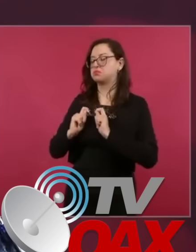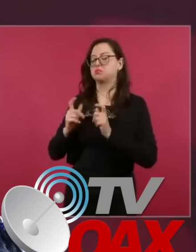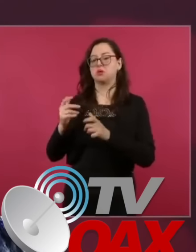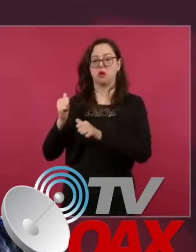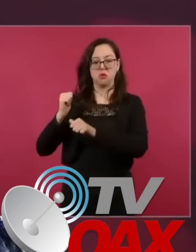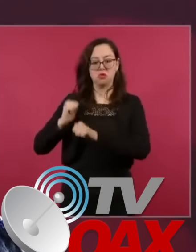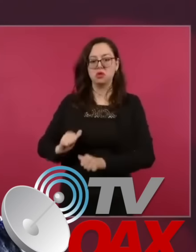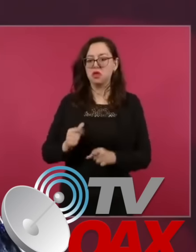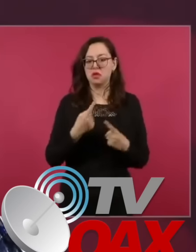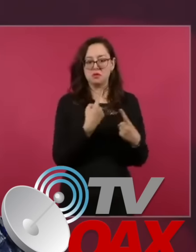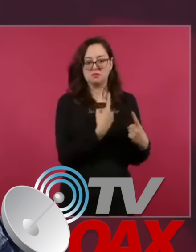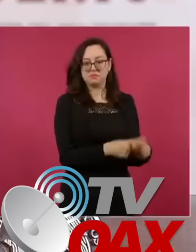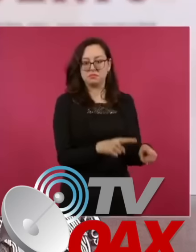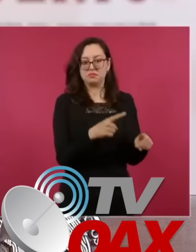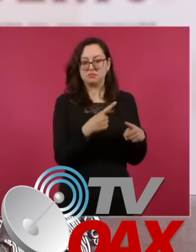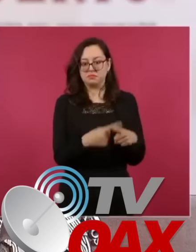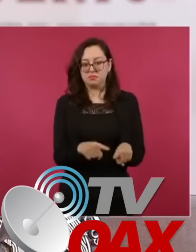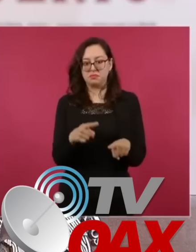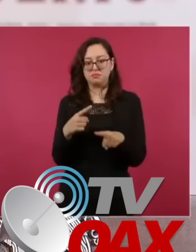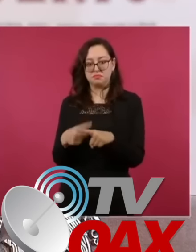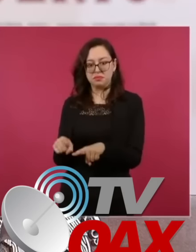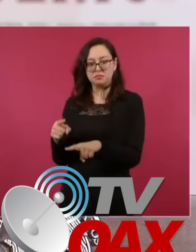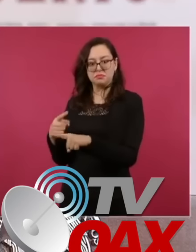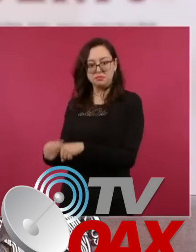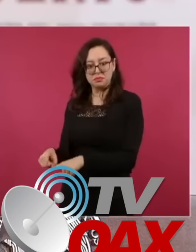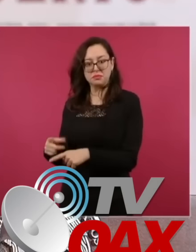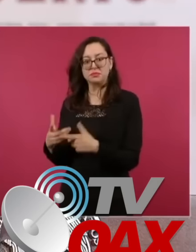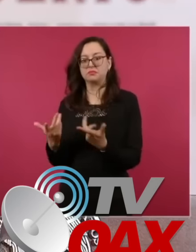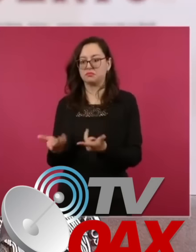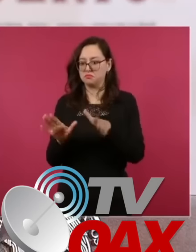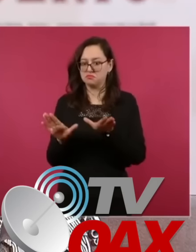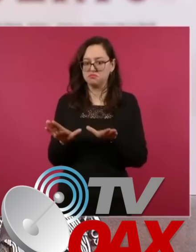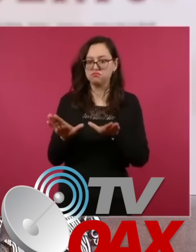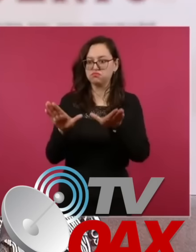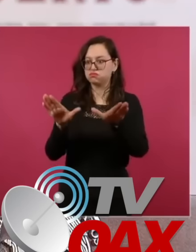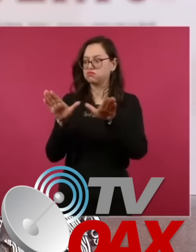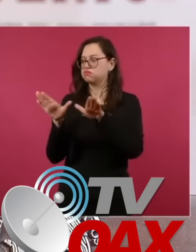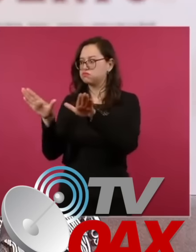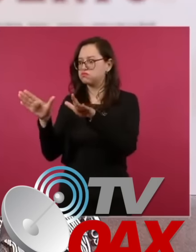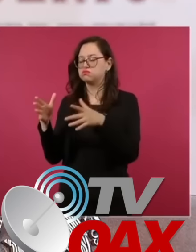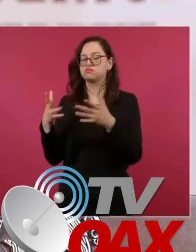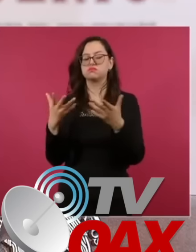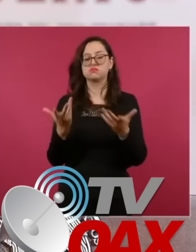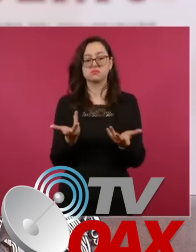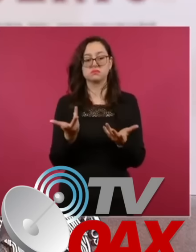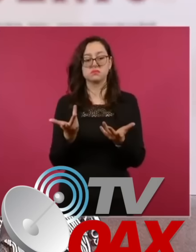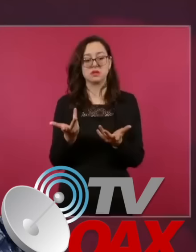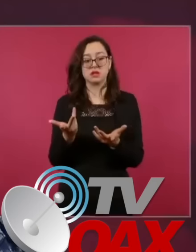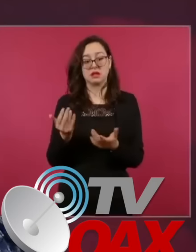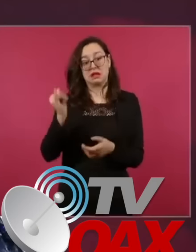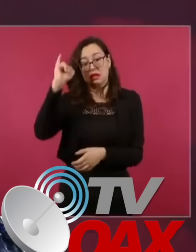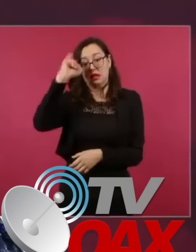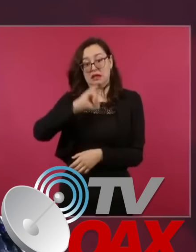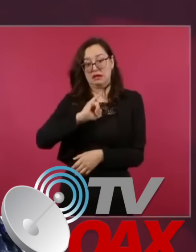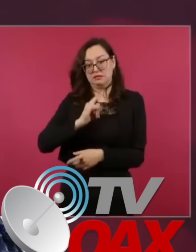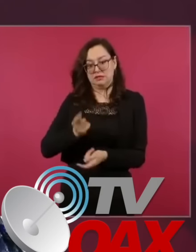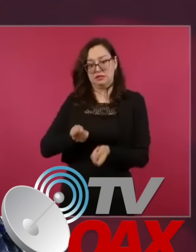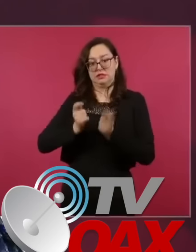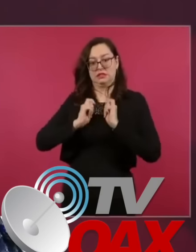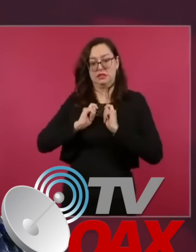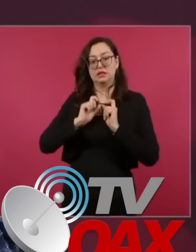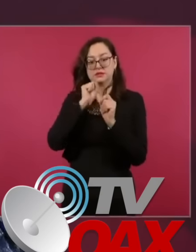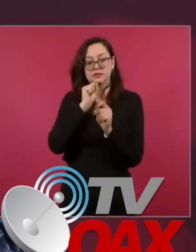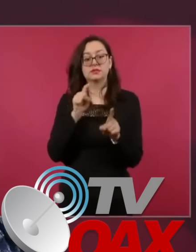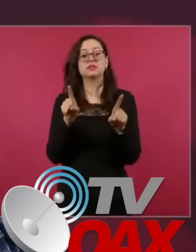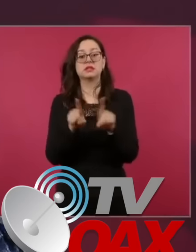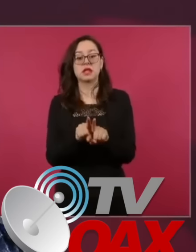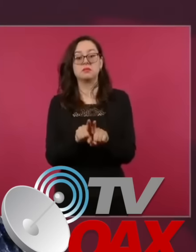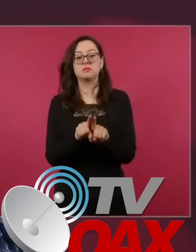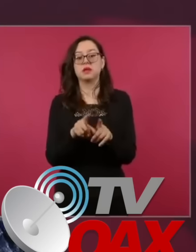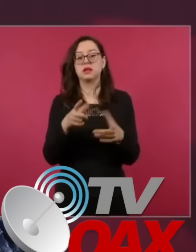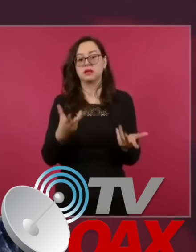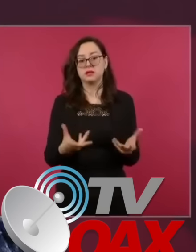eh jefe de Estado Mayor en diferentes organismos aéreos también en el fui comandante de de bases